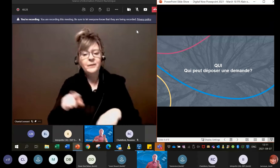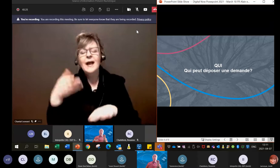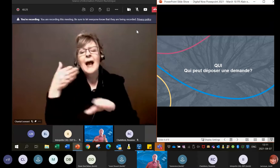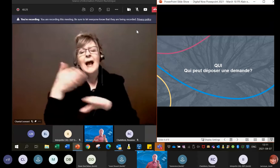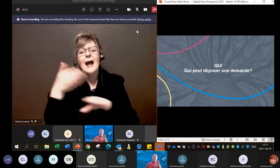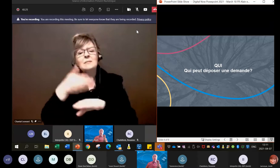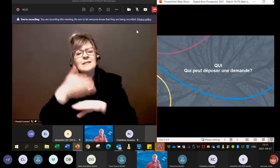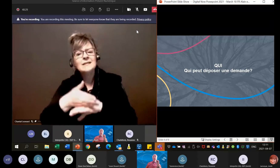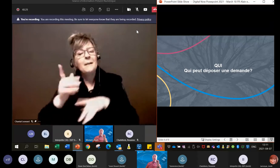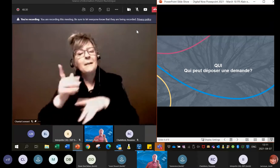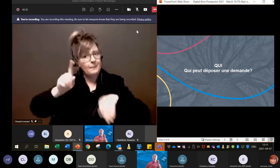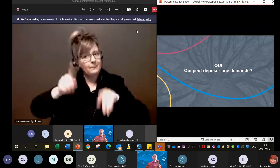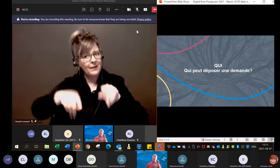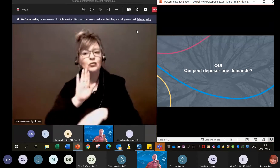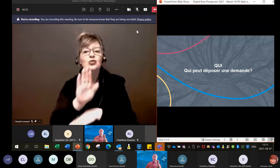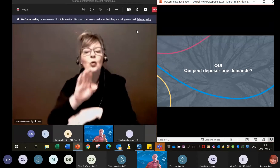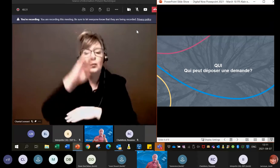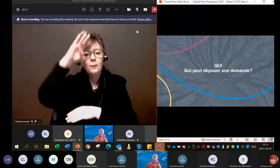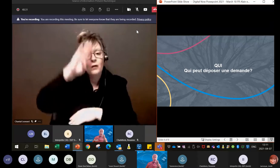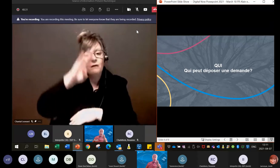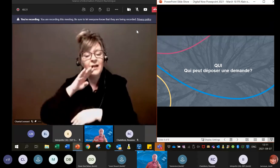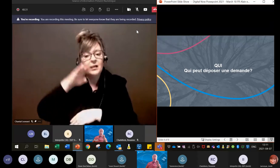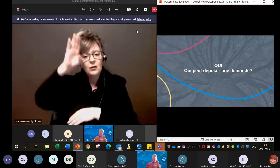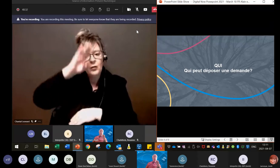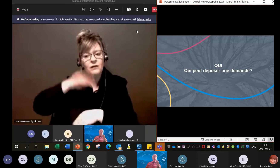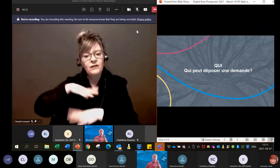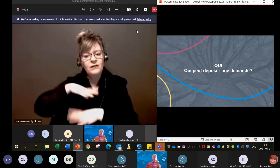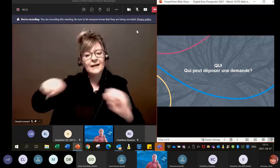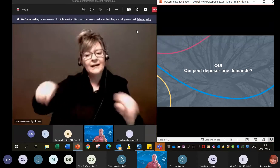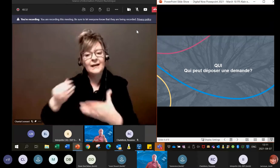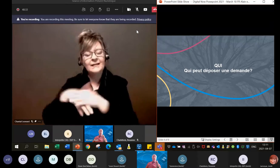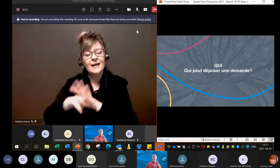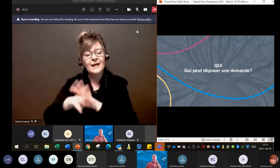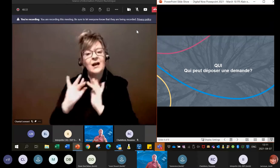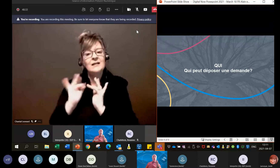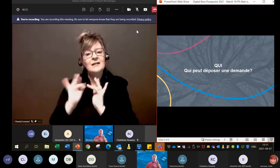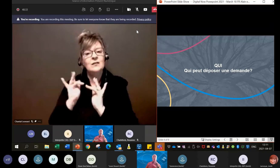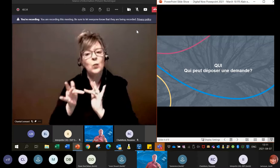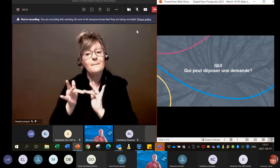votre profil créé sur le portail et